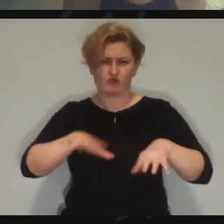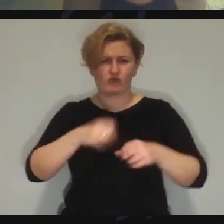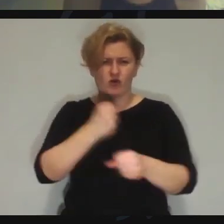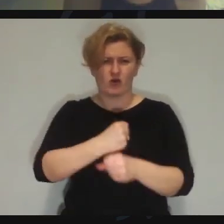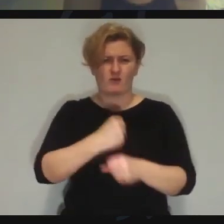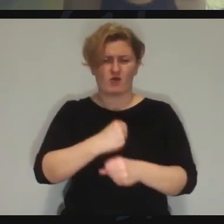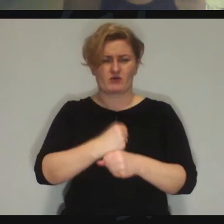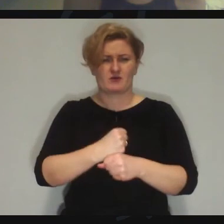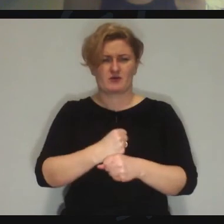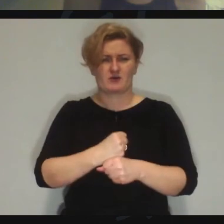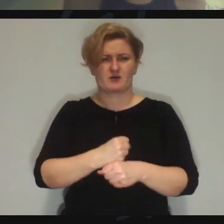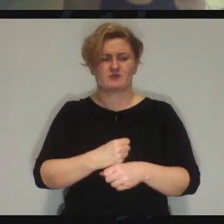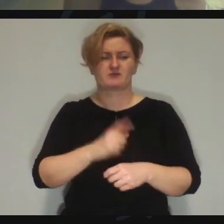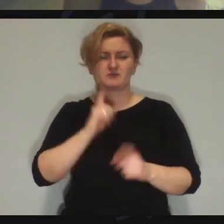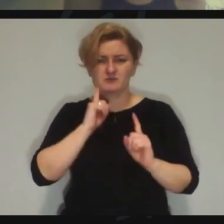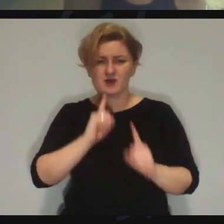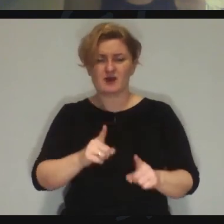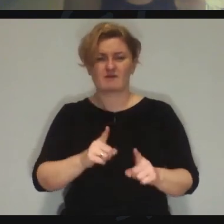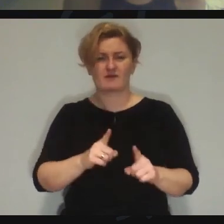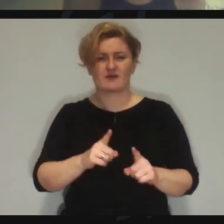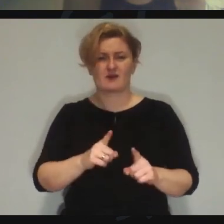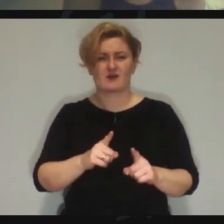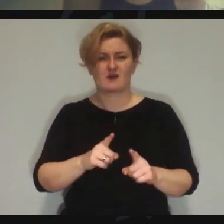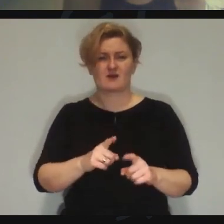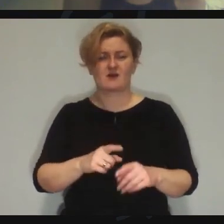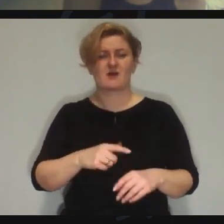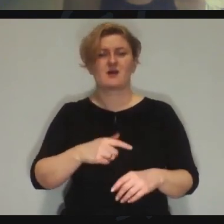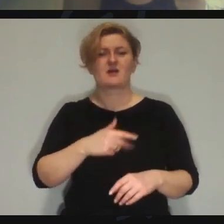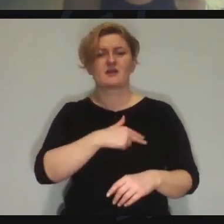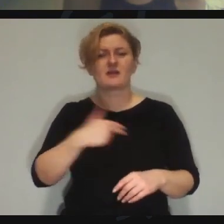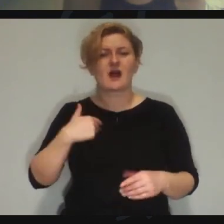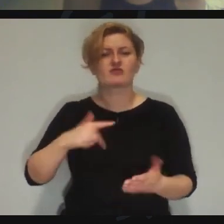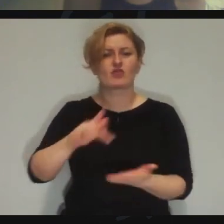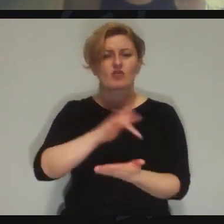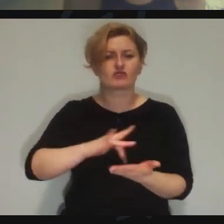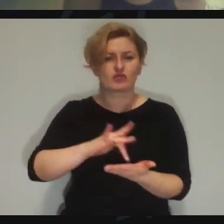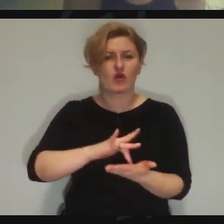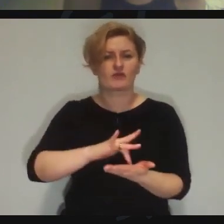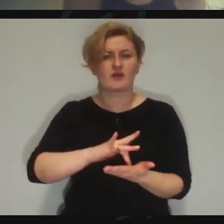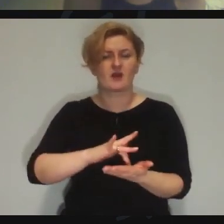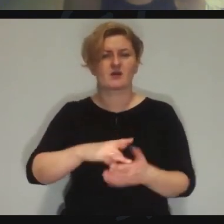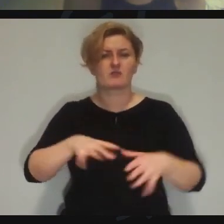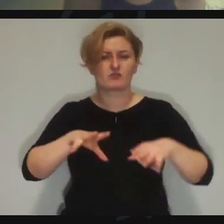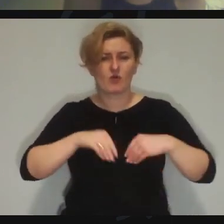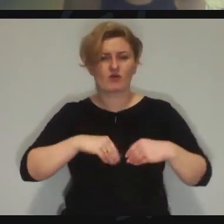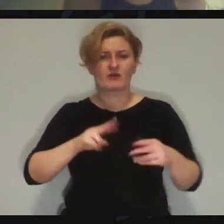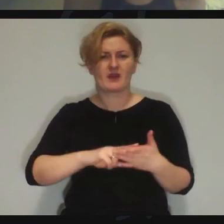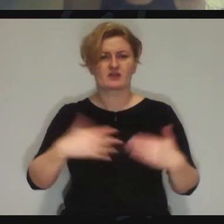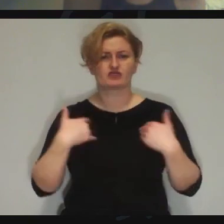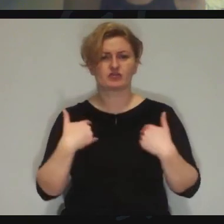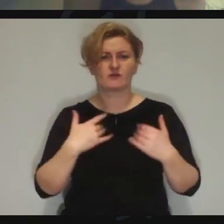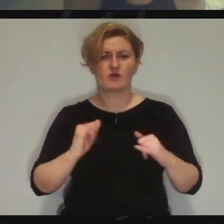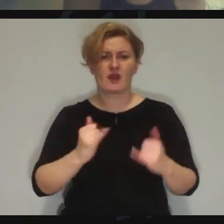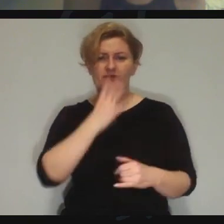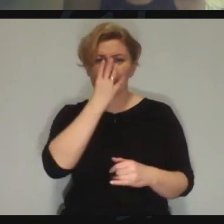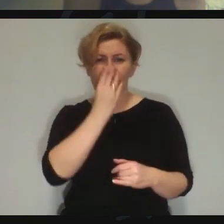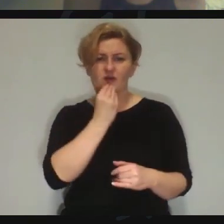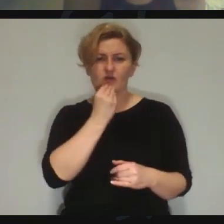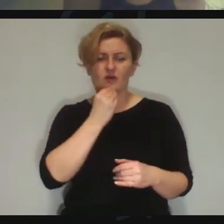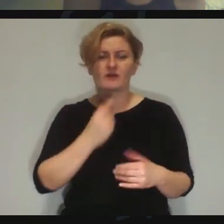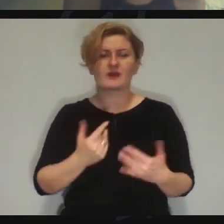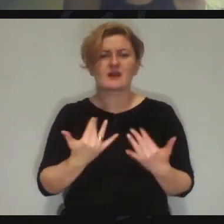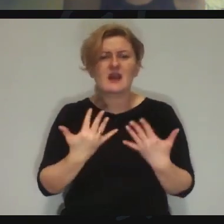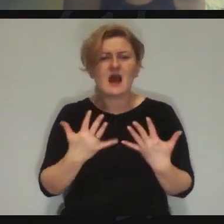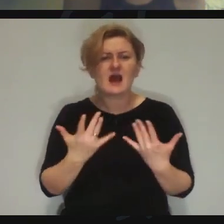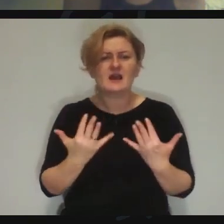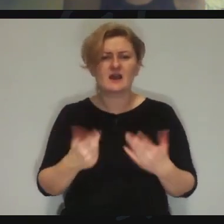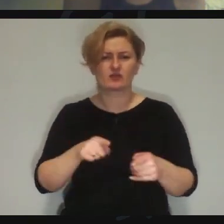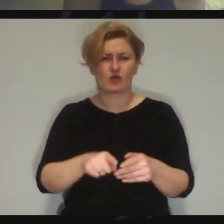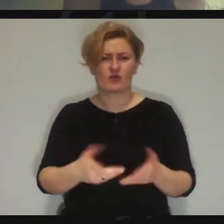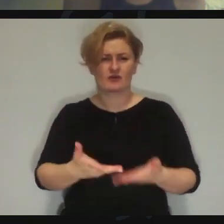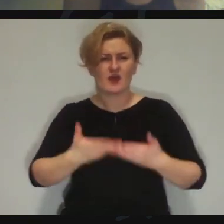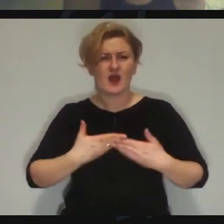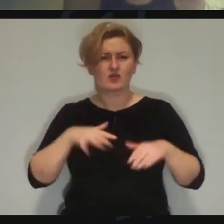Na przykładzie naszego ośrodka możemy zobaczyć te korzyści.